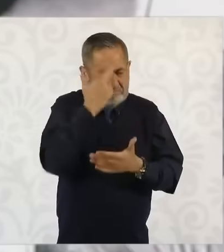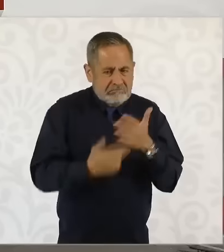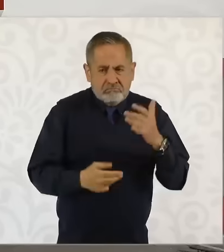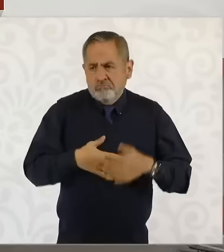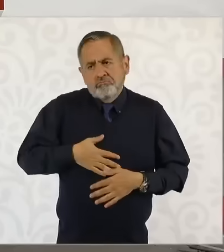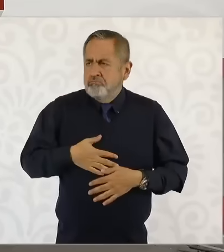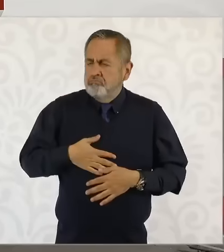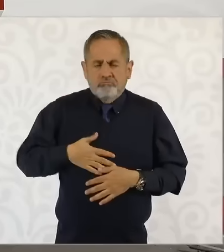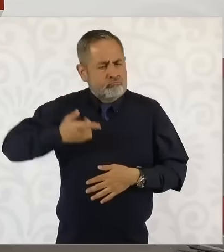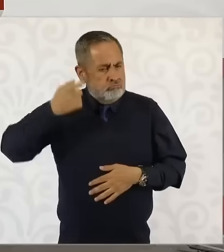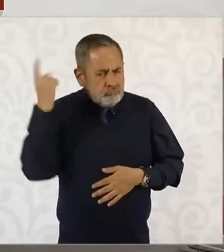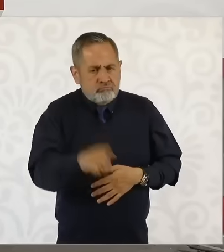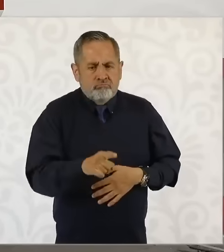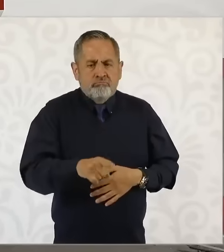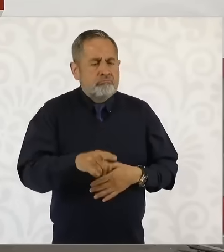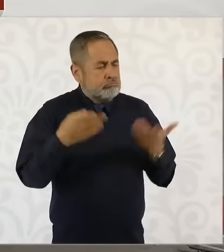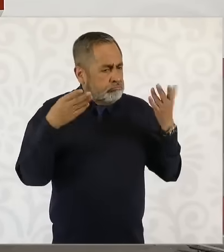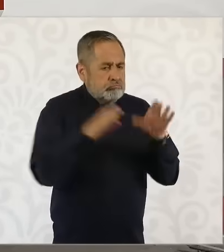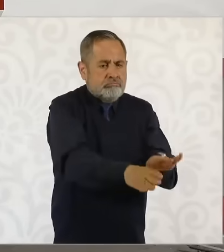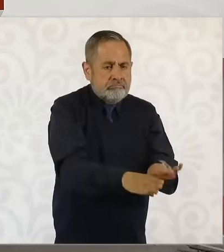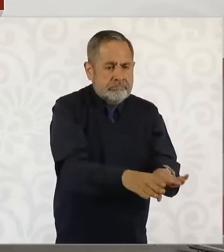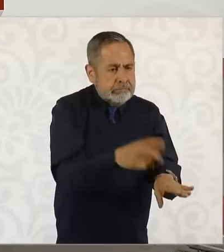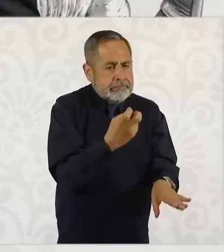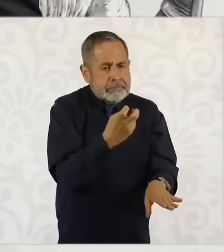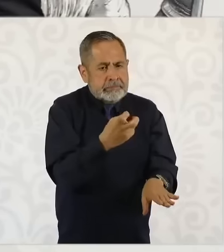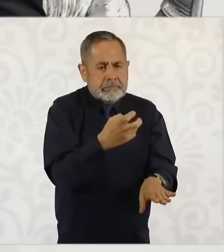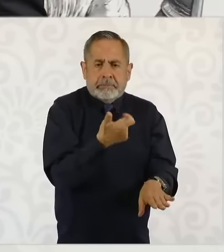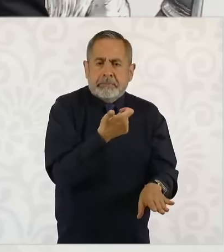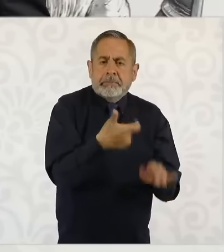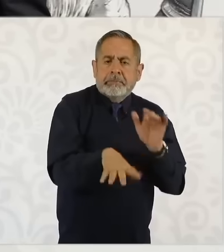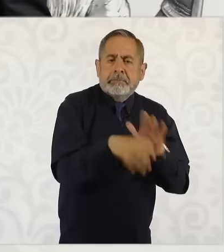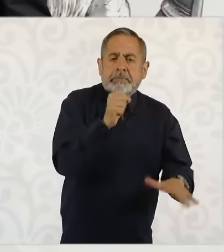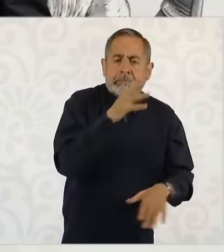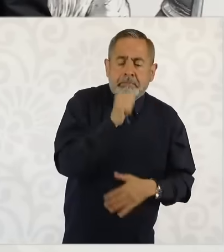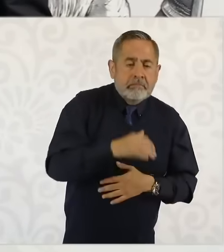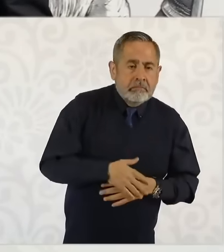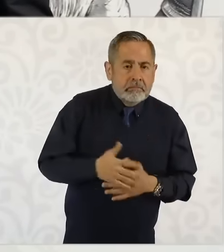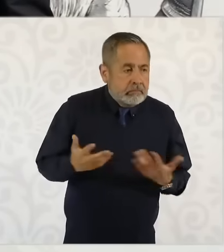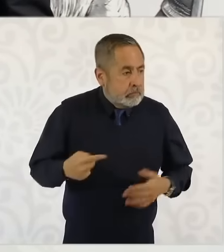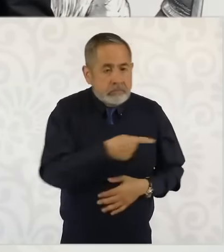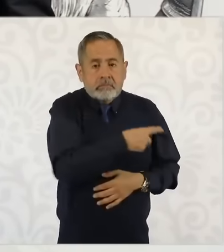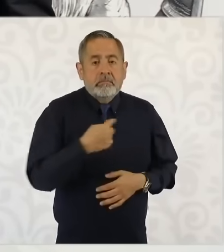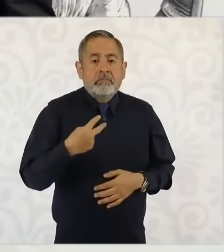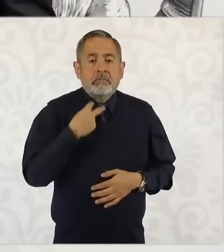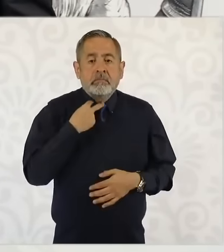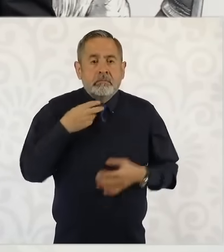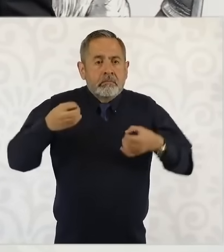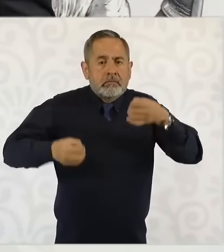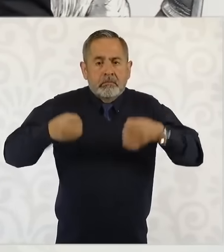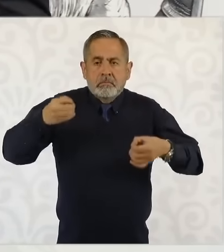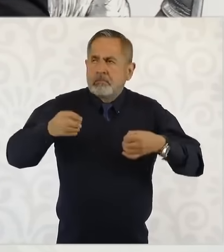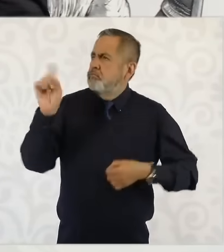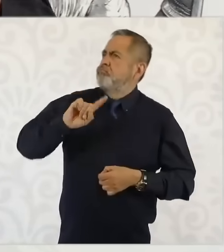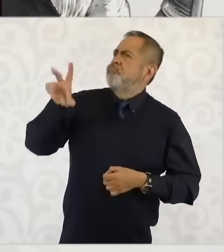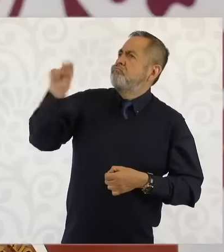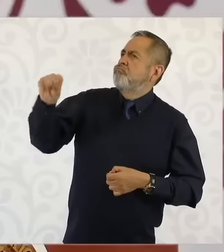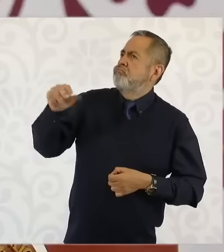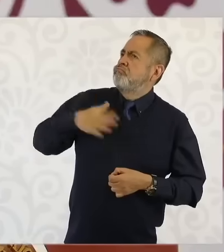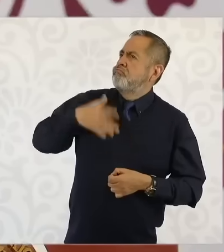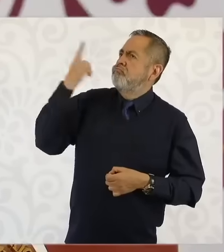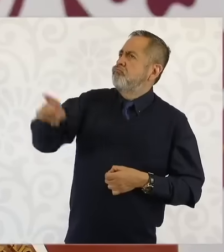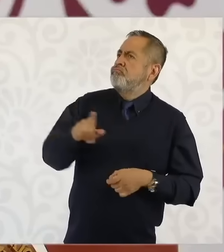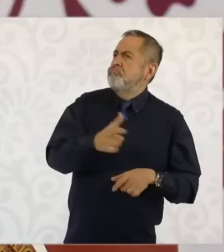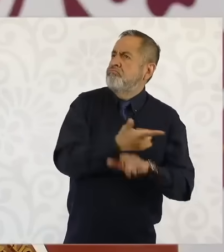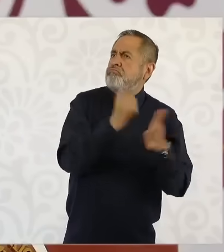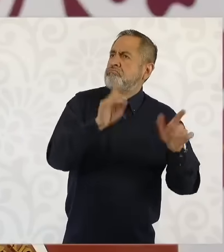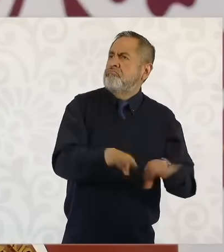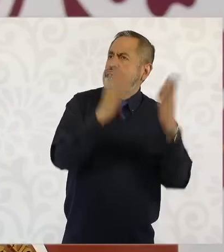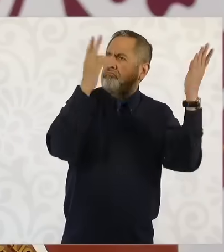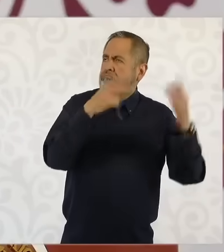y que son liberados por los jueces para que puedan usar de nuevo el